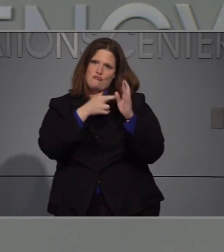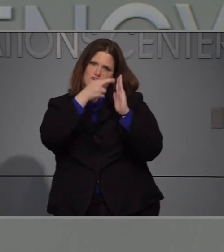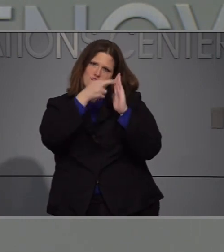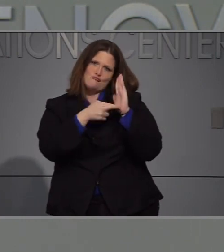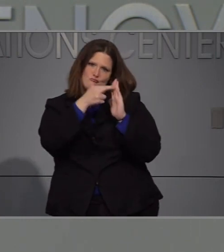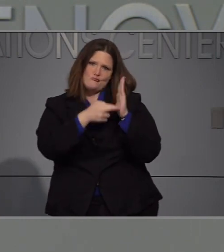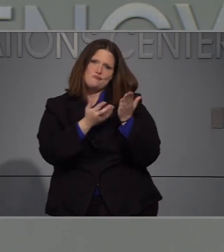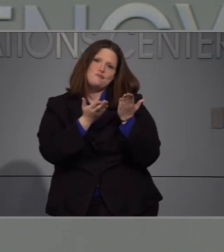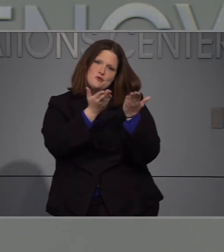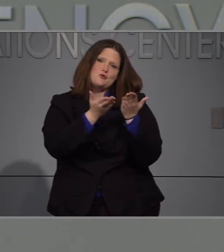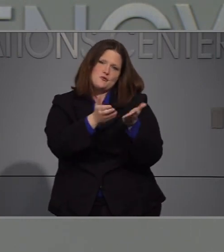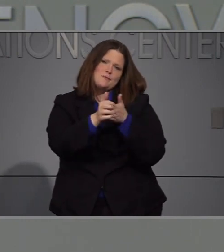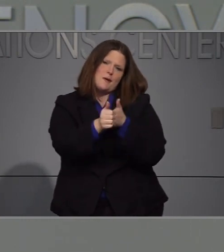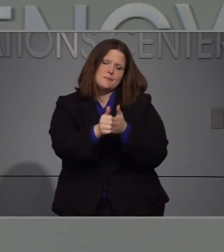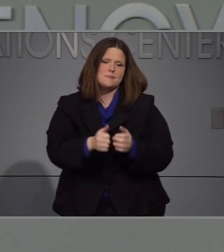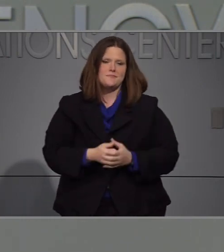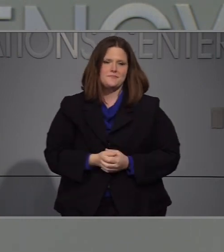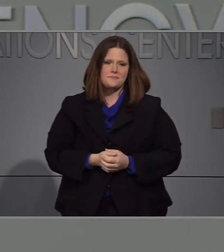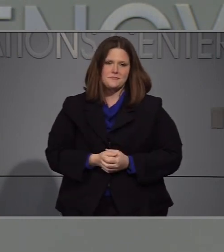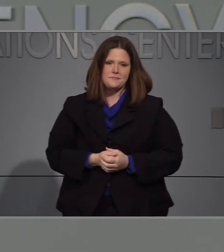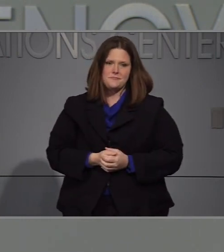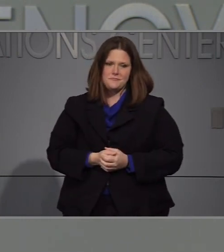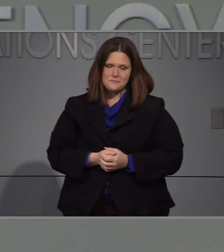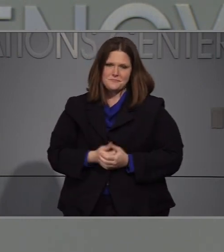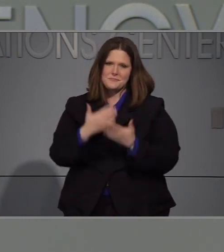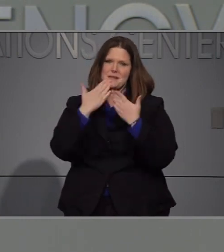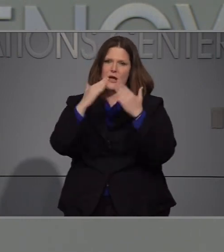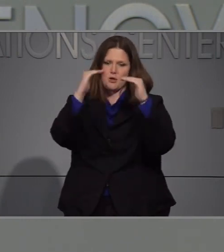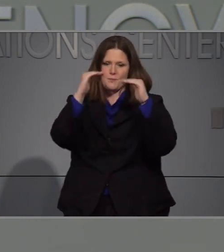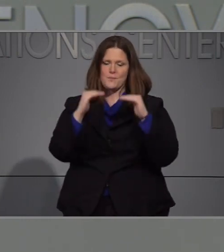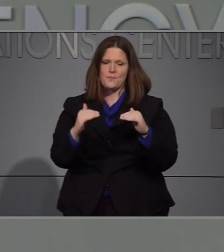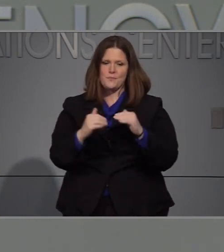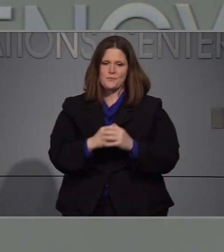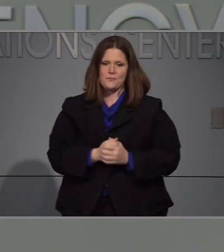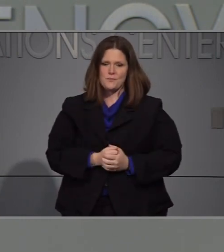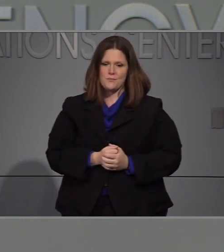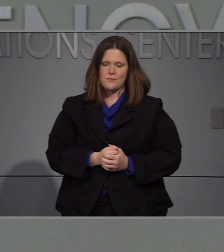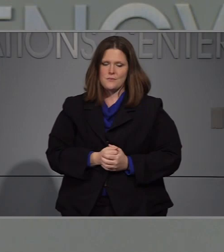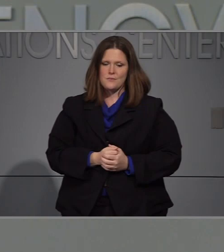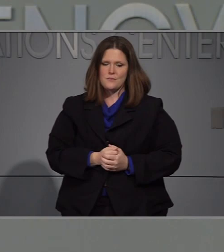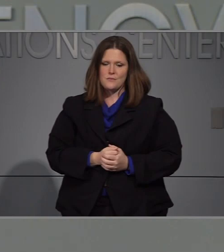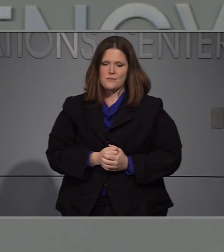Buen trabajo a pegándose a todas estas reglas.